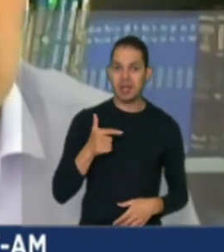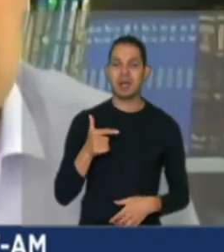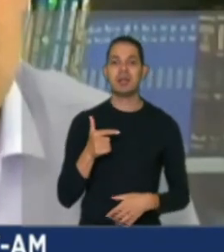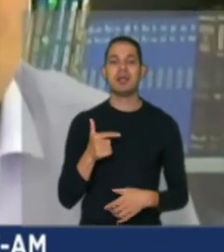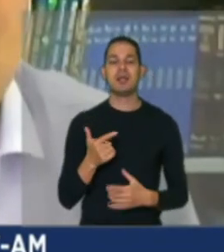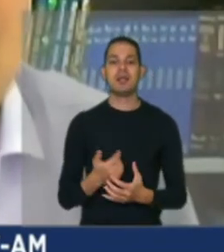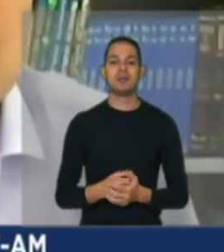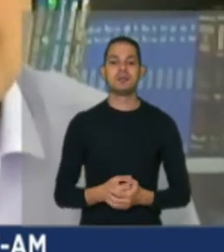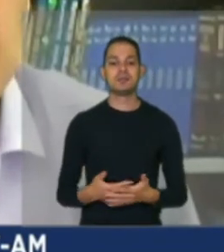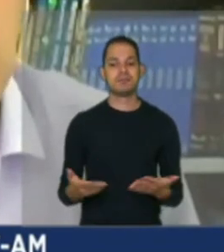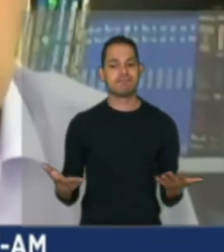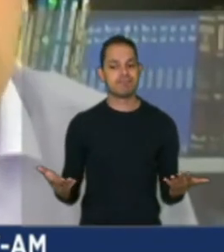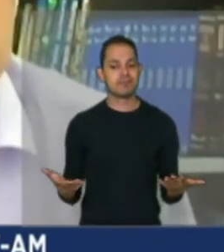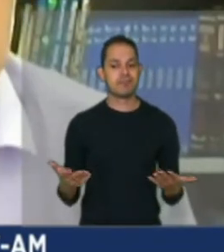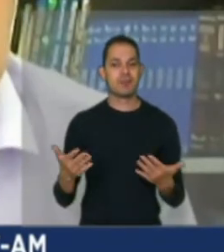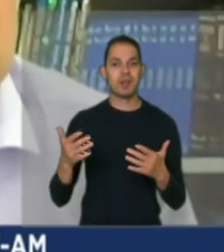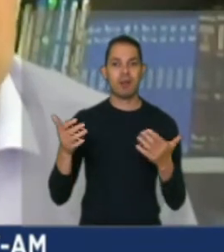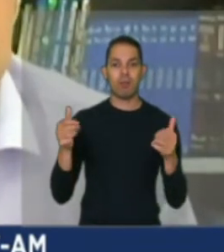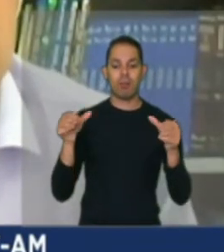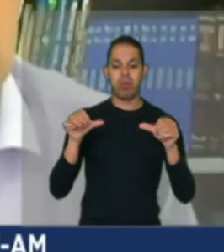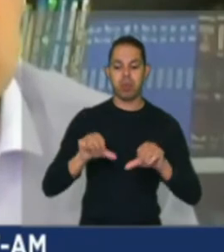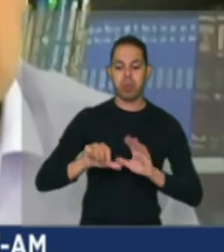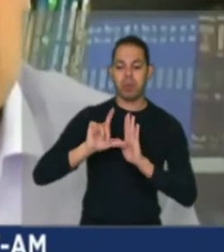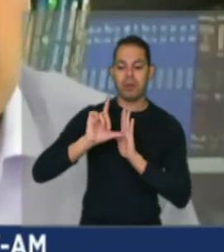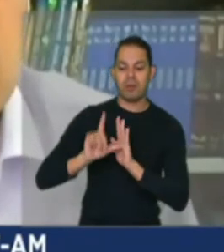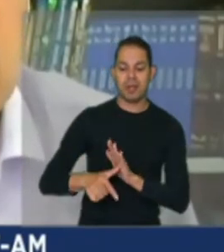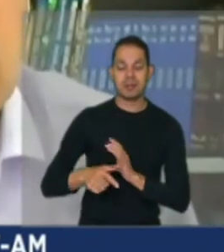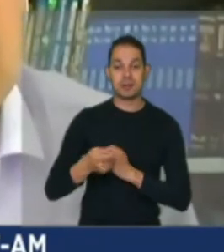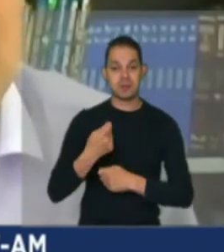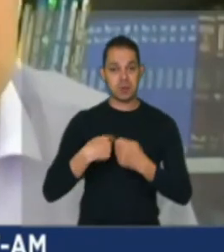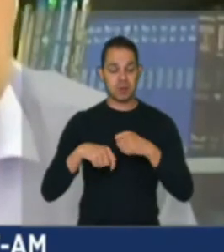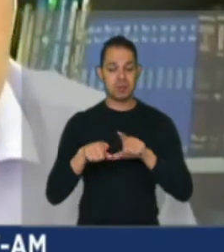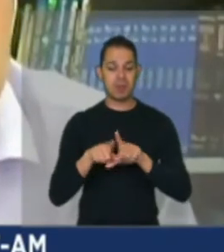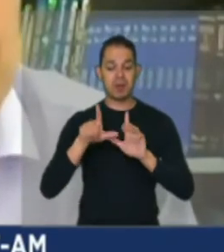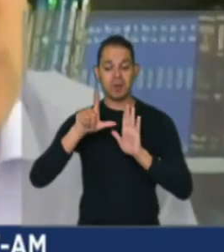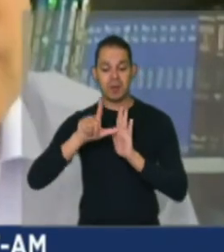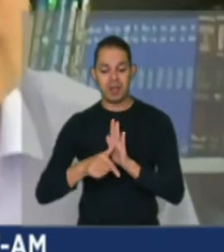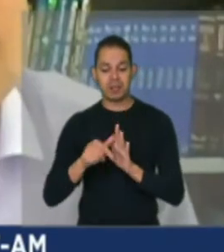ATRASO ECONÔMICO E SOCIAL QUE NÓS ESTAMOS VENDO NA AMAZÔNIA E NO BRASIL. MAS OLHANDO ESSA REALIDADE NO